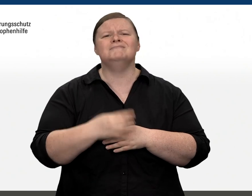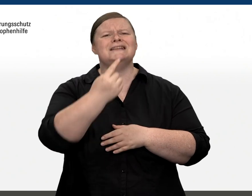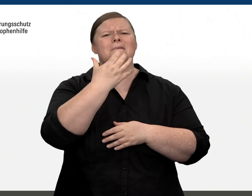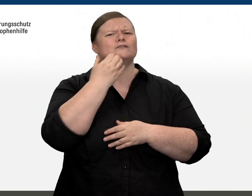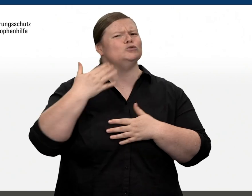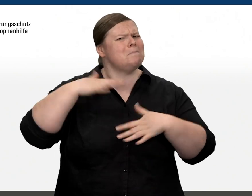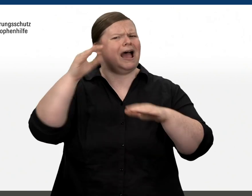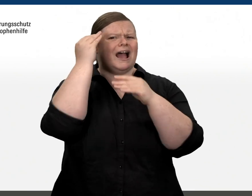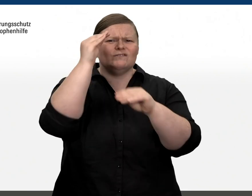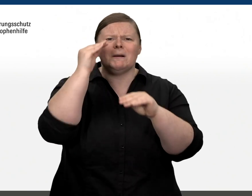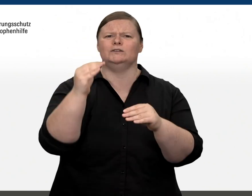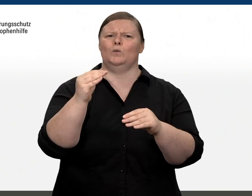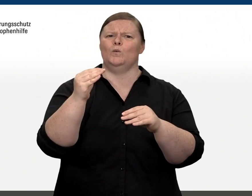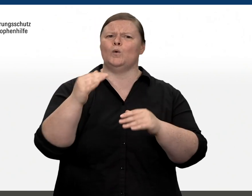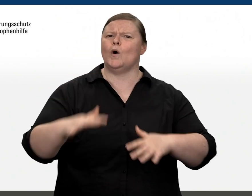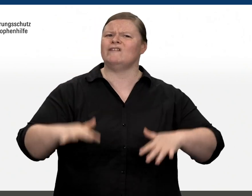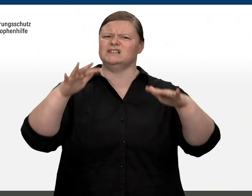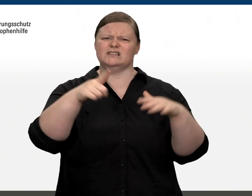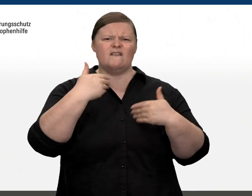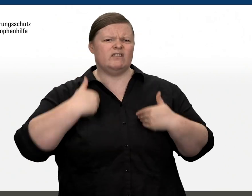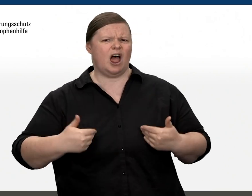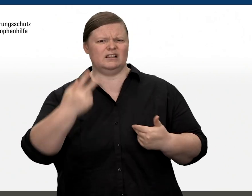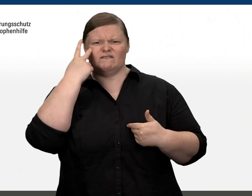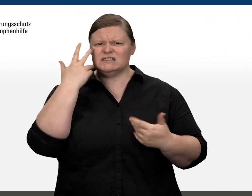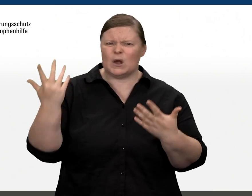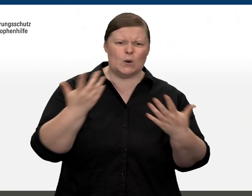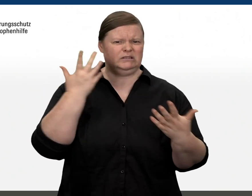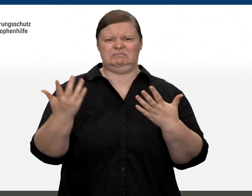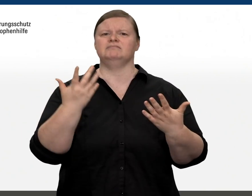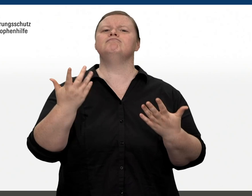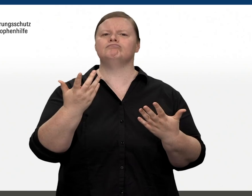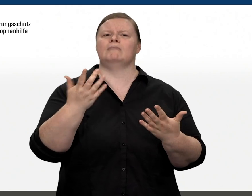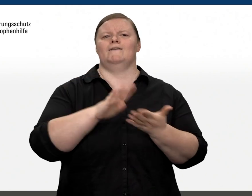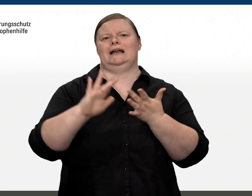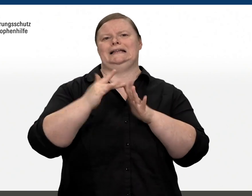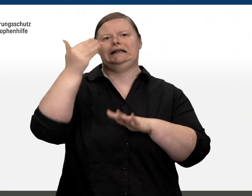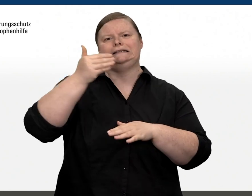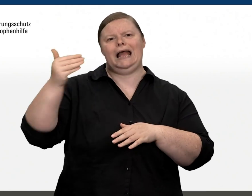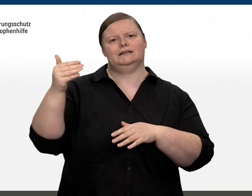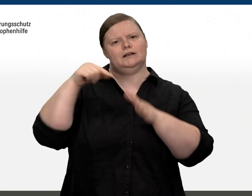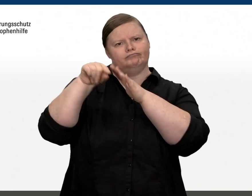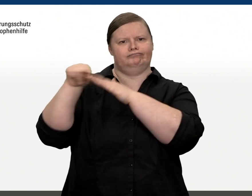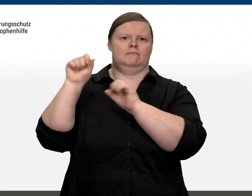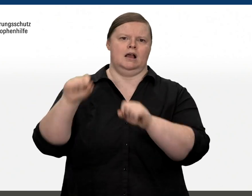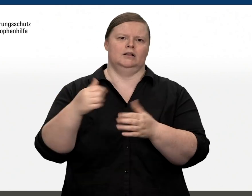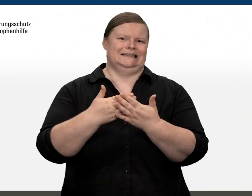Wenn Sie noch mehr Informationen zum Verhalten bei Hochwasser benötigen, besuchen Sie folgende Internetseiten: